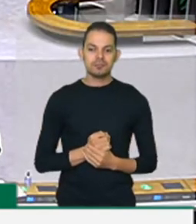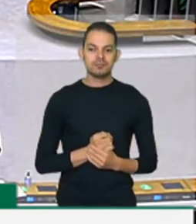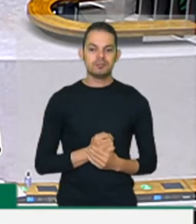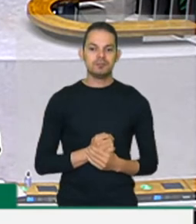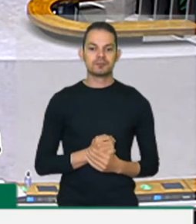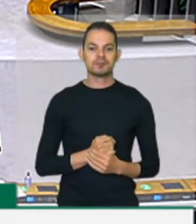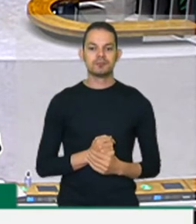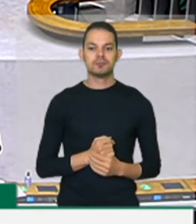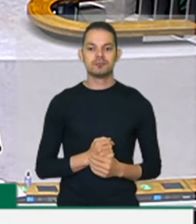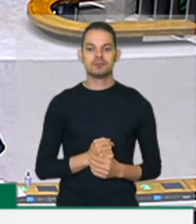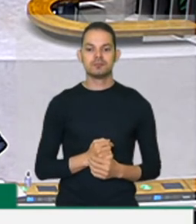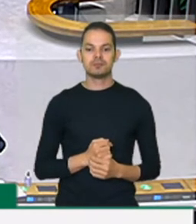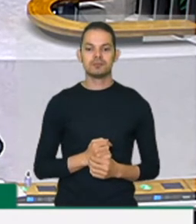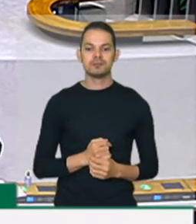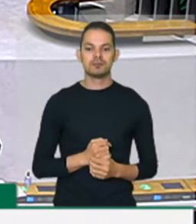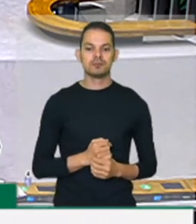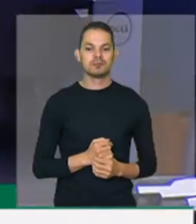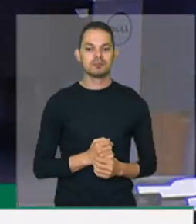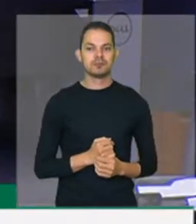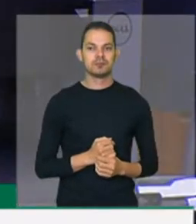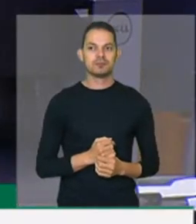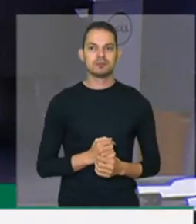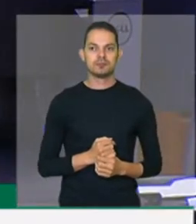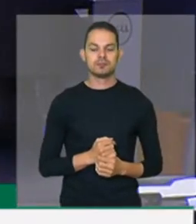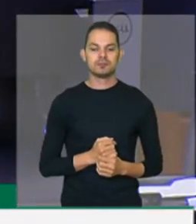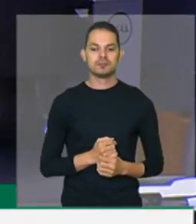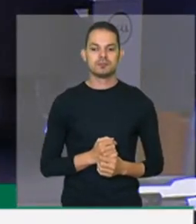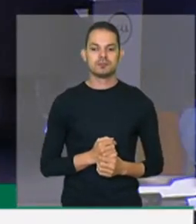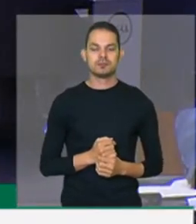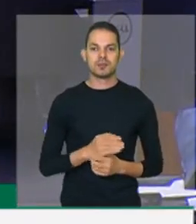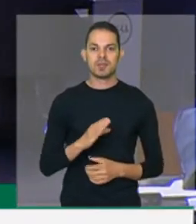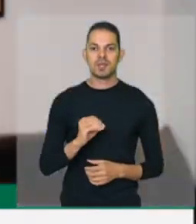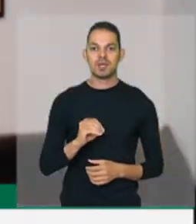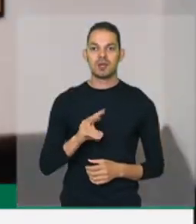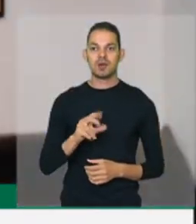[DEPUTADA]: -- [DEPUTADA]: A COVAXIN, EU IA ALERTAR ONTEM. A COVAXIN FOI UMA VACINA QUE O